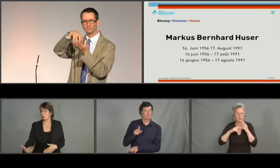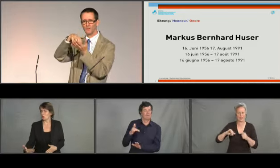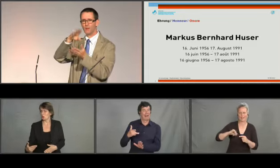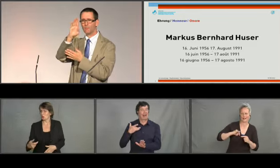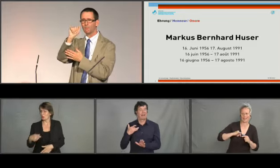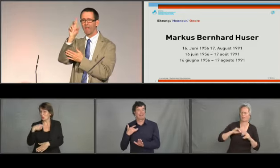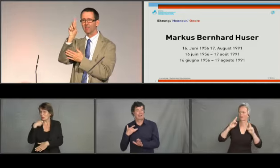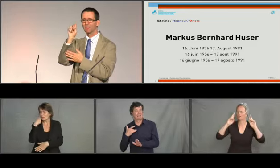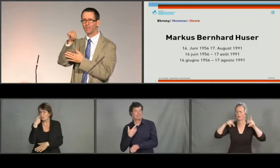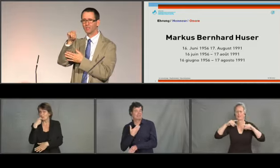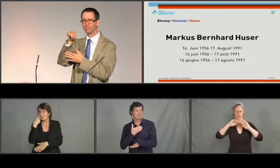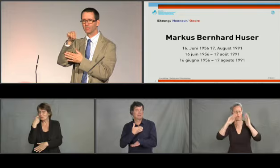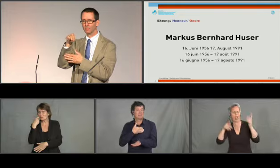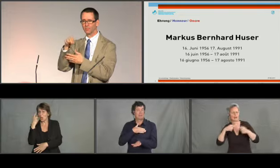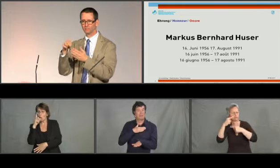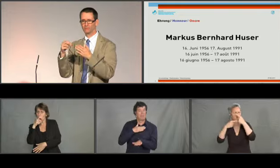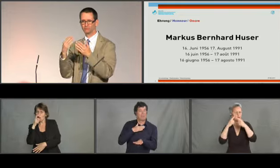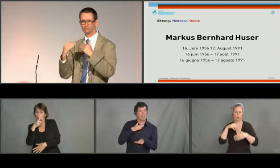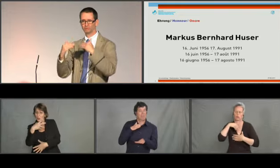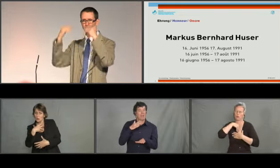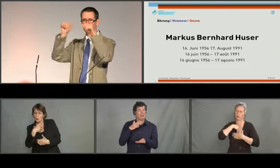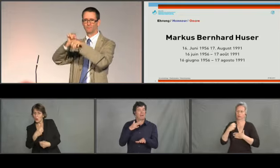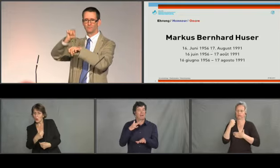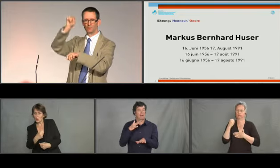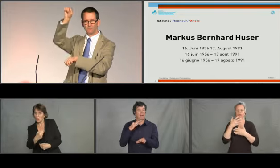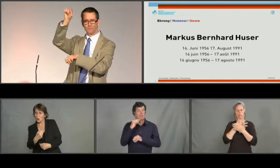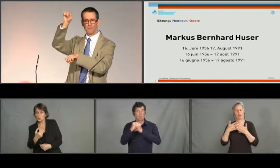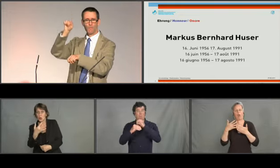Er war auch sehr sprachbegabt so dass er später